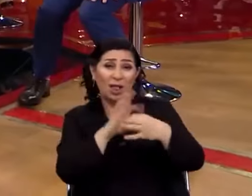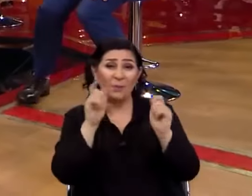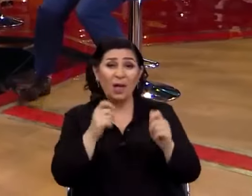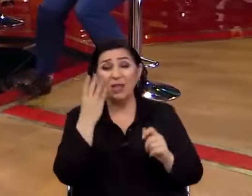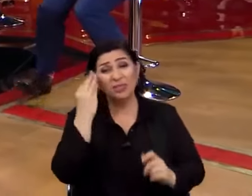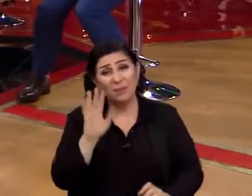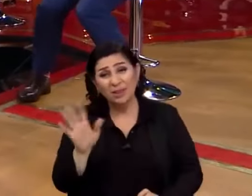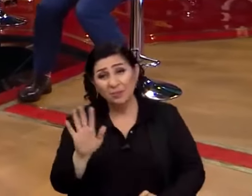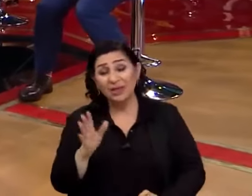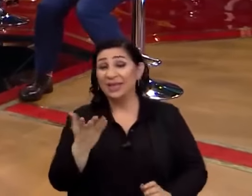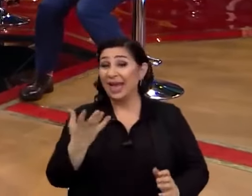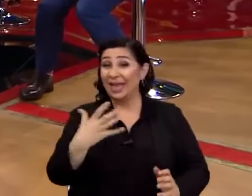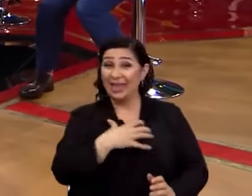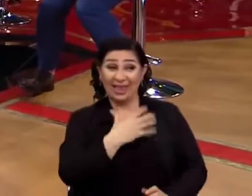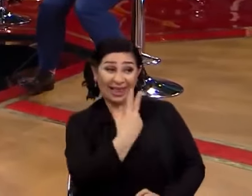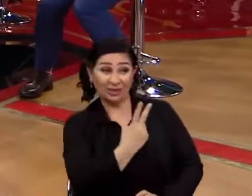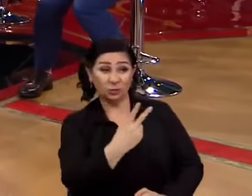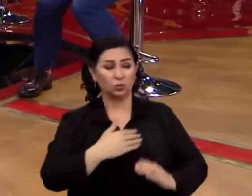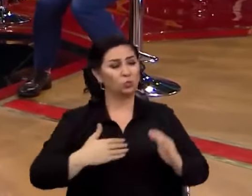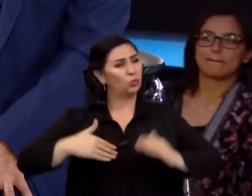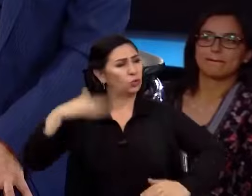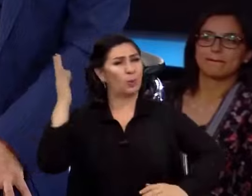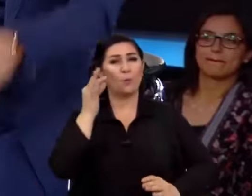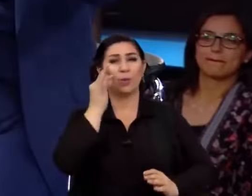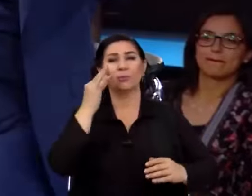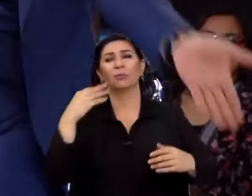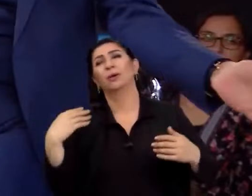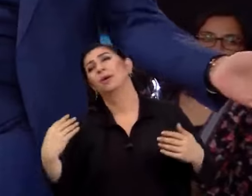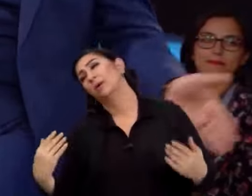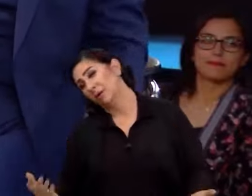kendisinin bayılması Koskoca Bülent Ersoy bayıldığında da jakka danak düşüp